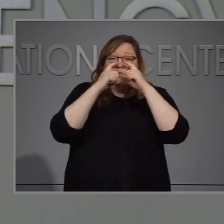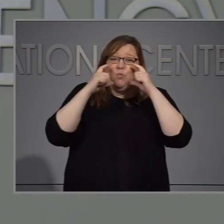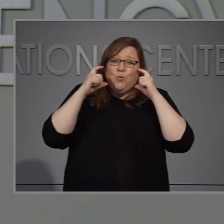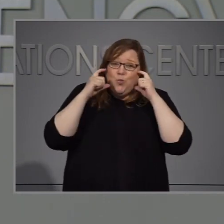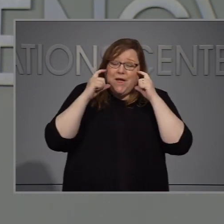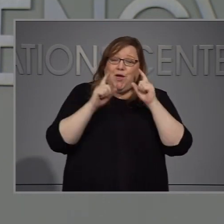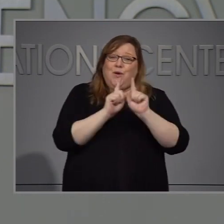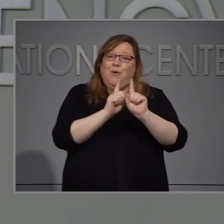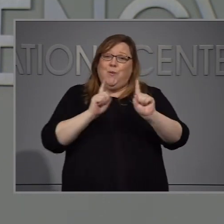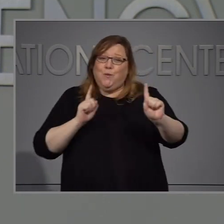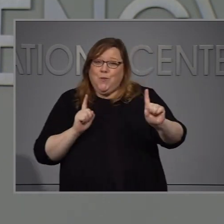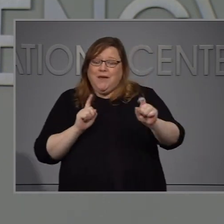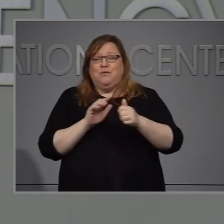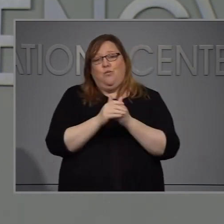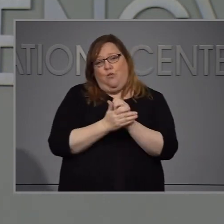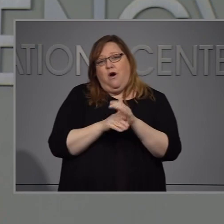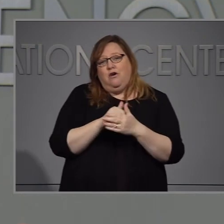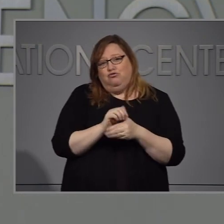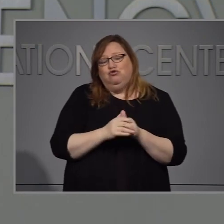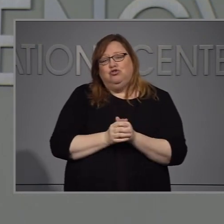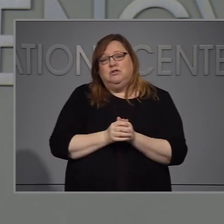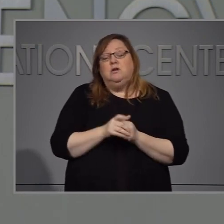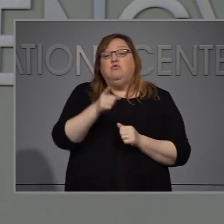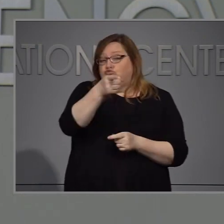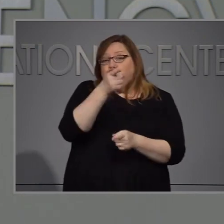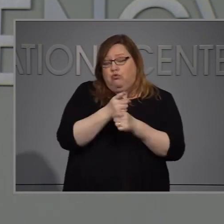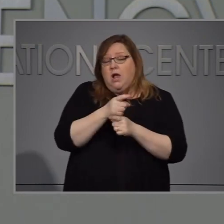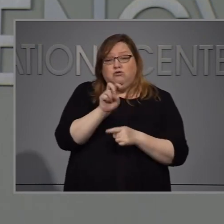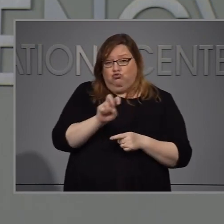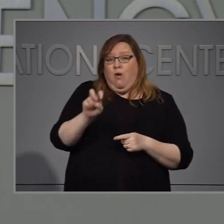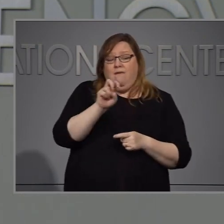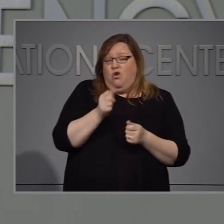Elsa cubrebocas distancias y lavarse las manos, lo que estamos viendo el la mayoría